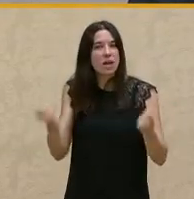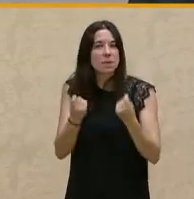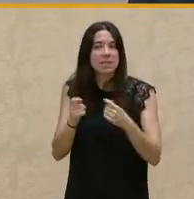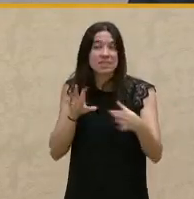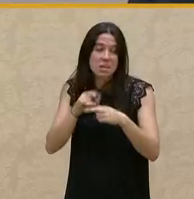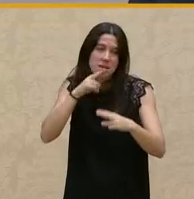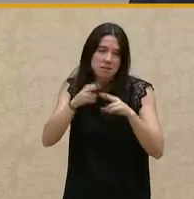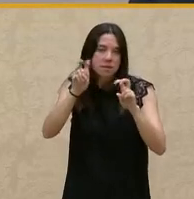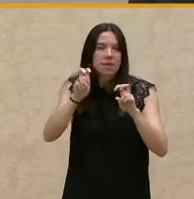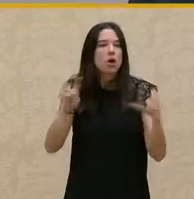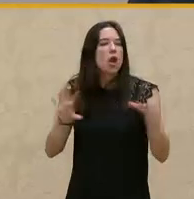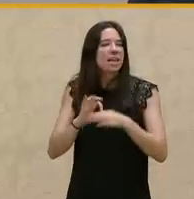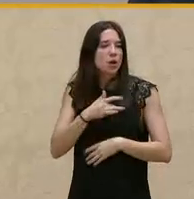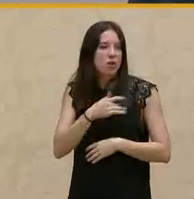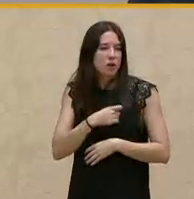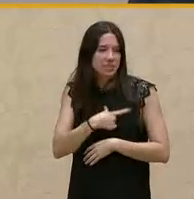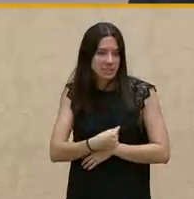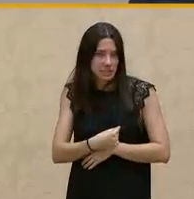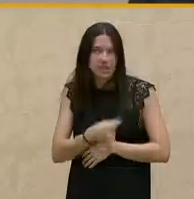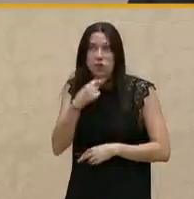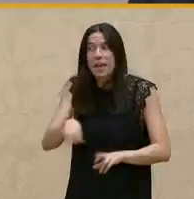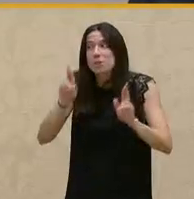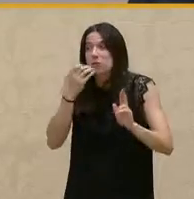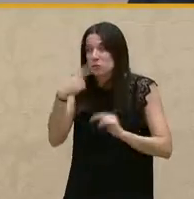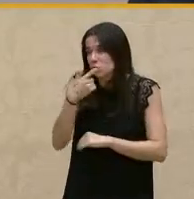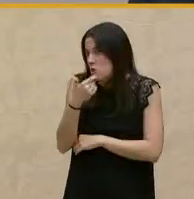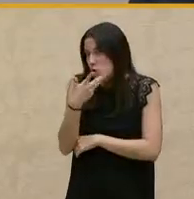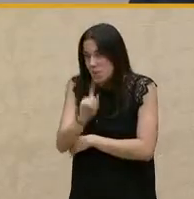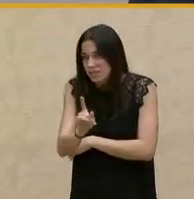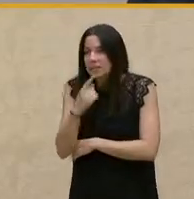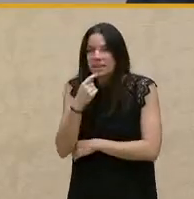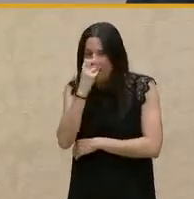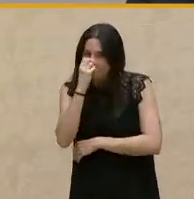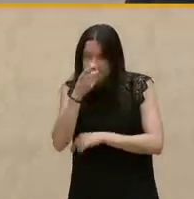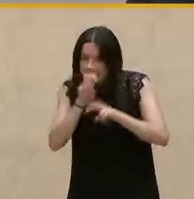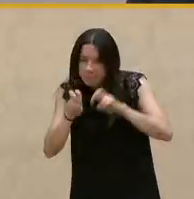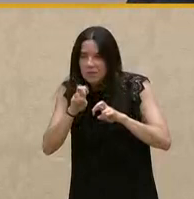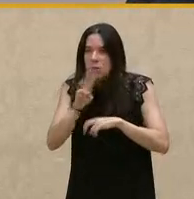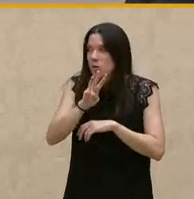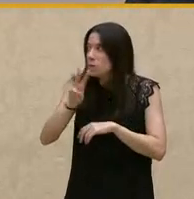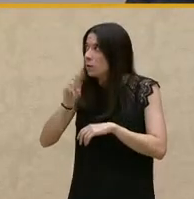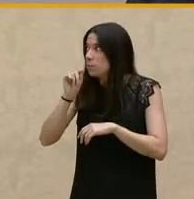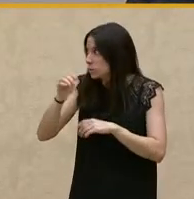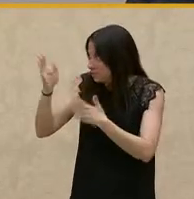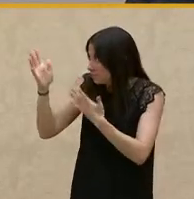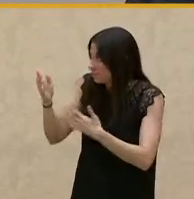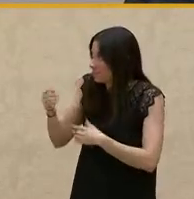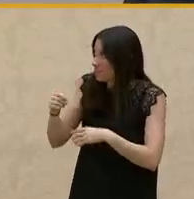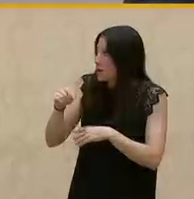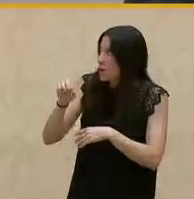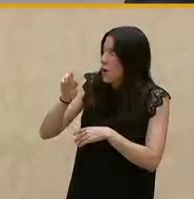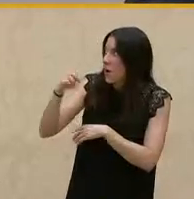entonces espero que, si no la conocéis, fijéis www.fesoce.org, es muy fácil, y ahí está todo.